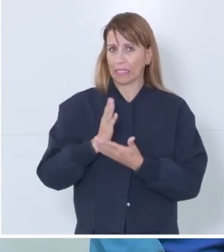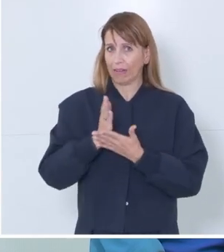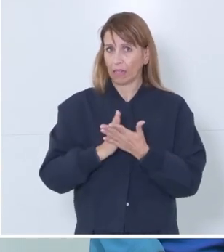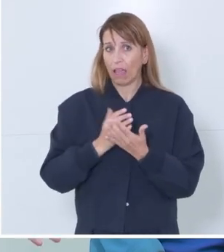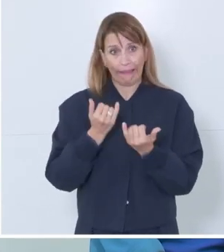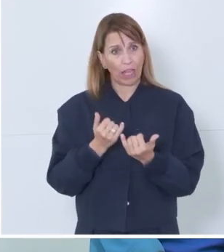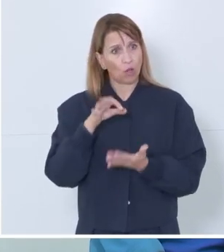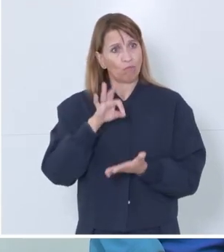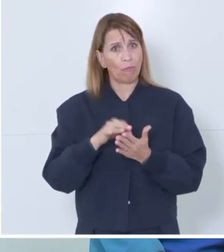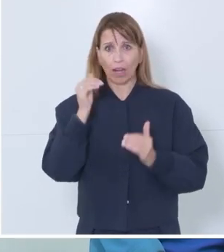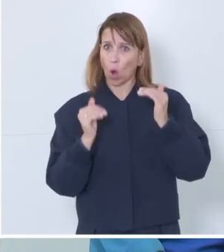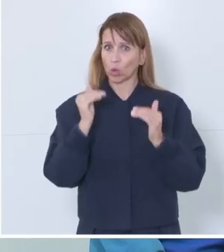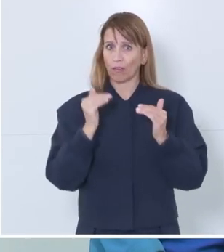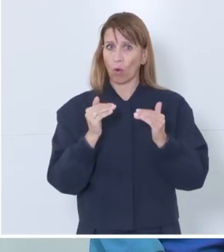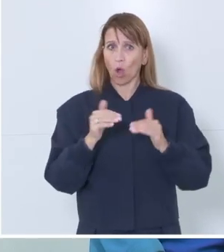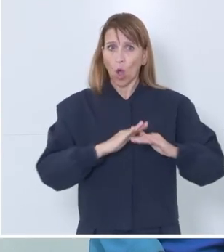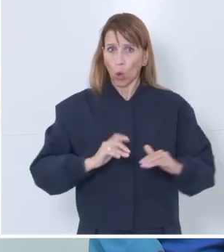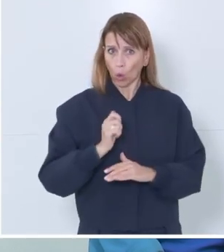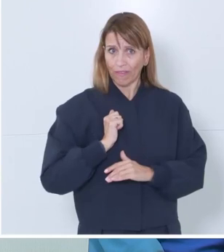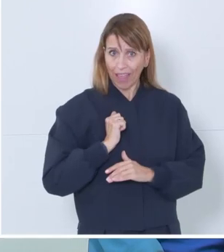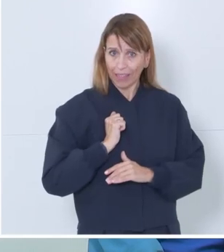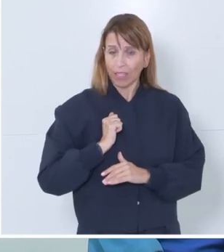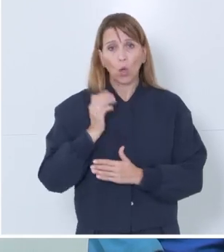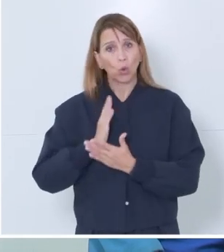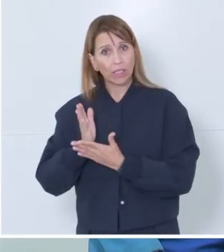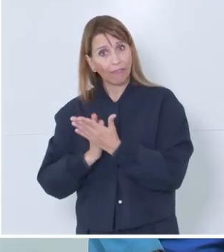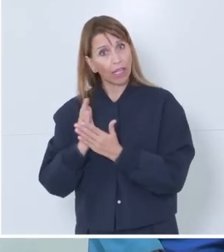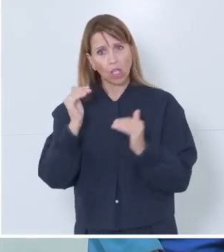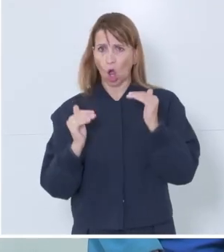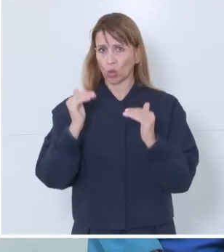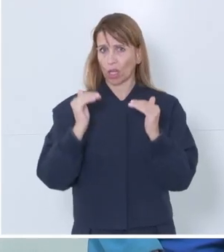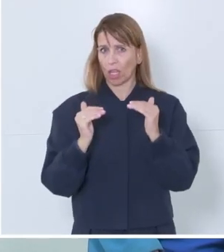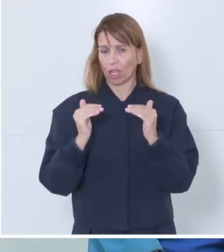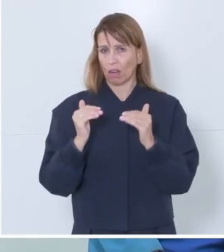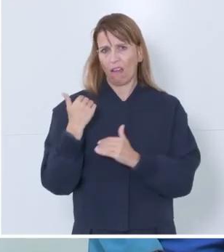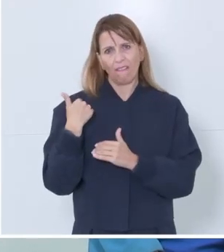zwischen Grundwehrdienst und Zivildienst, das war in den letzten 50 Jahren seit der Zivildienst ins